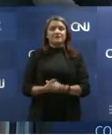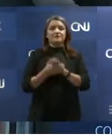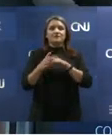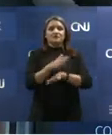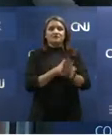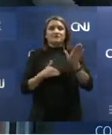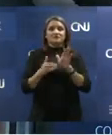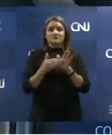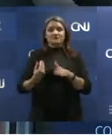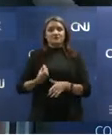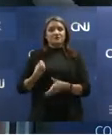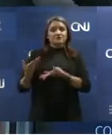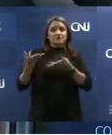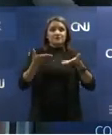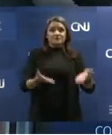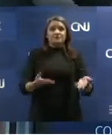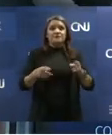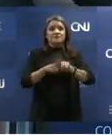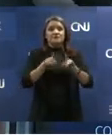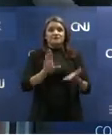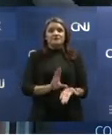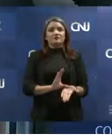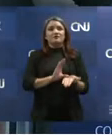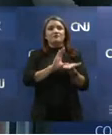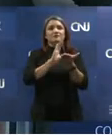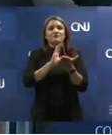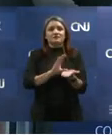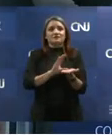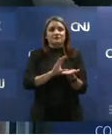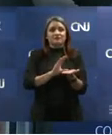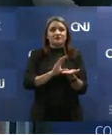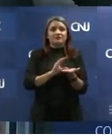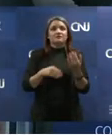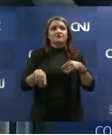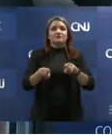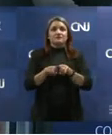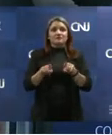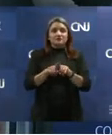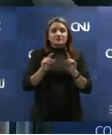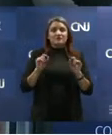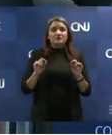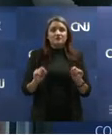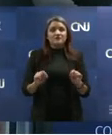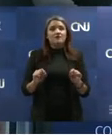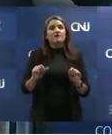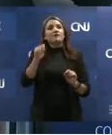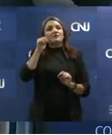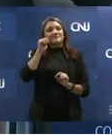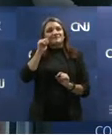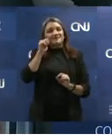inclusive de conselheiros na pessoa da conselheira e que já tive oportunidade de conviver.